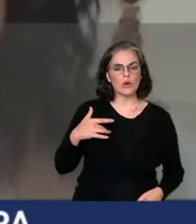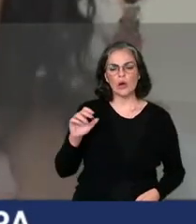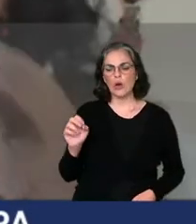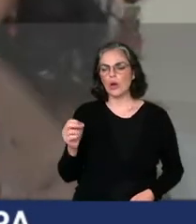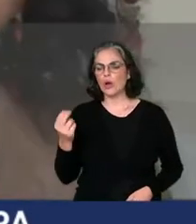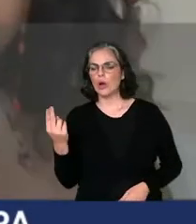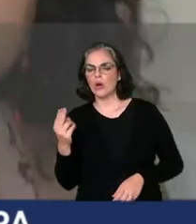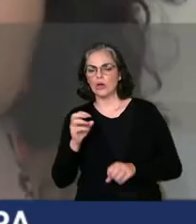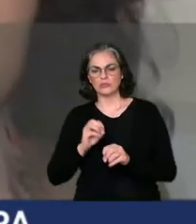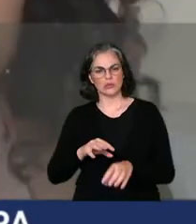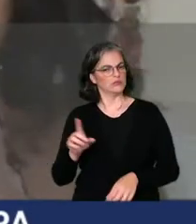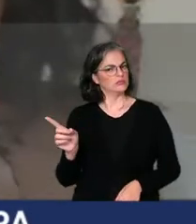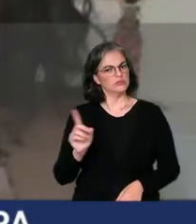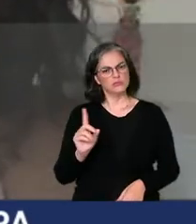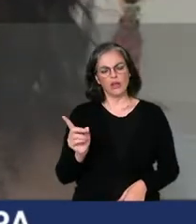EDUCAÇÃO. TODOS ESSES SETORES SÃO IMPORTANTÍ